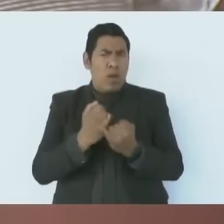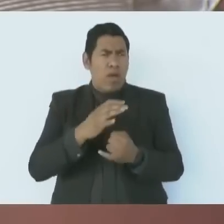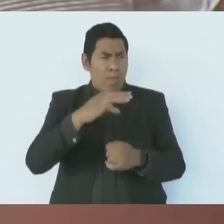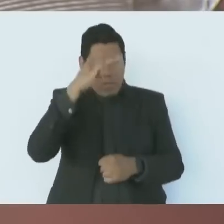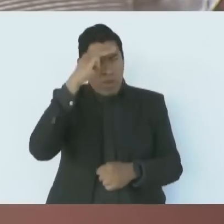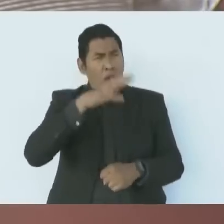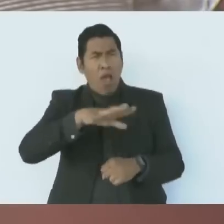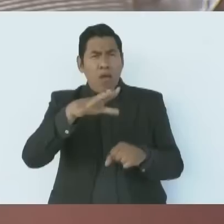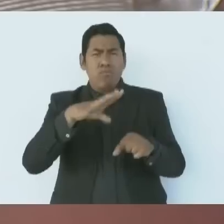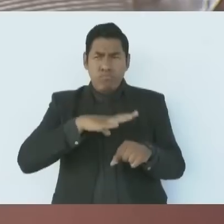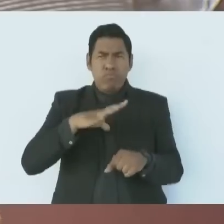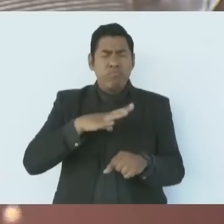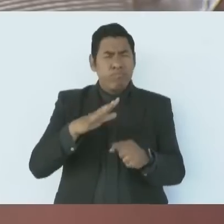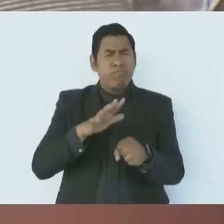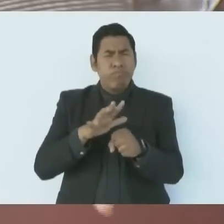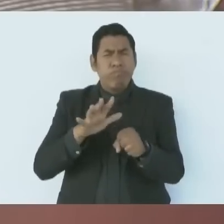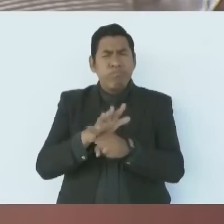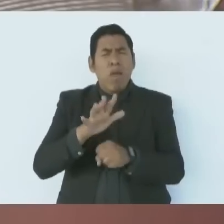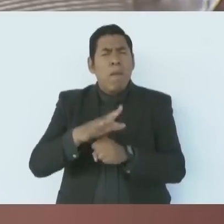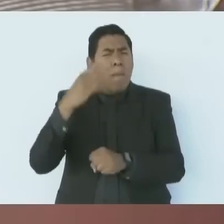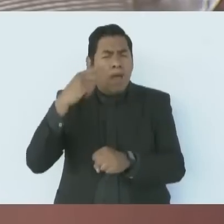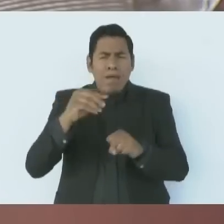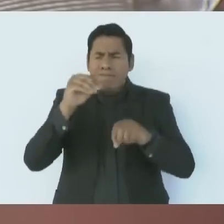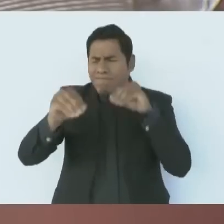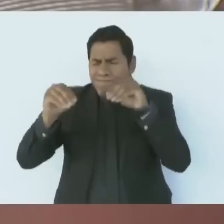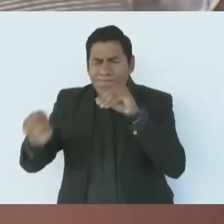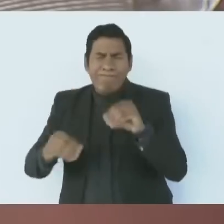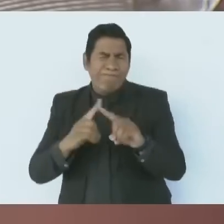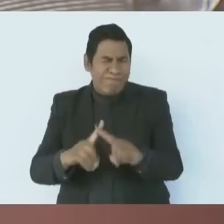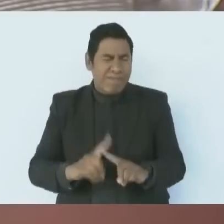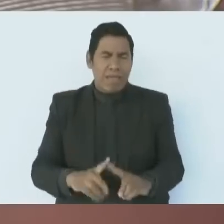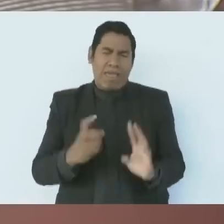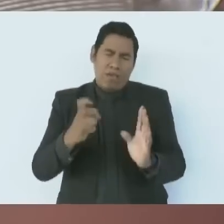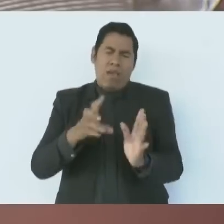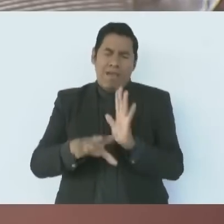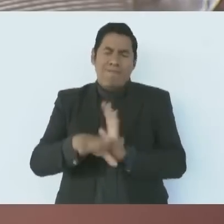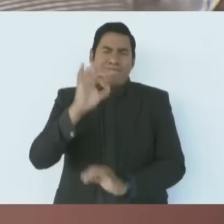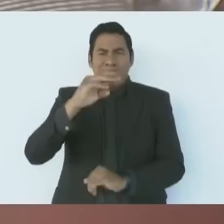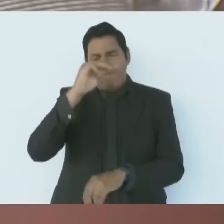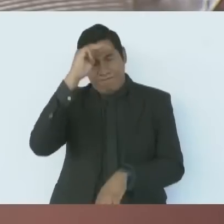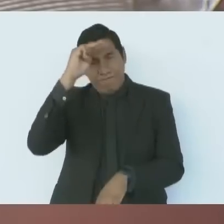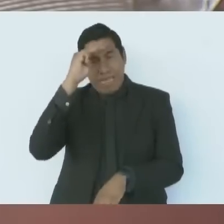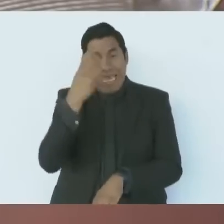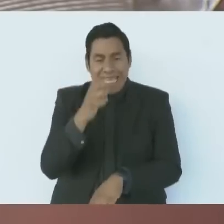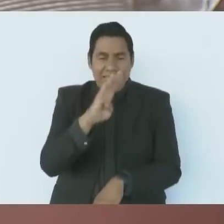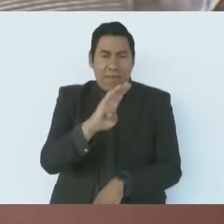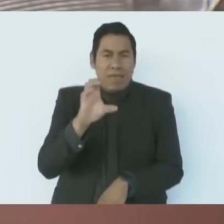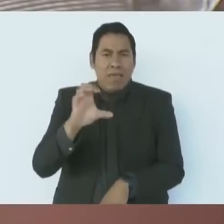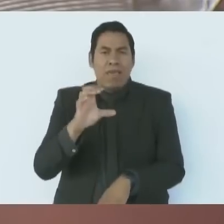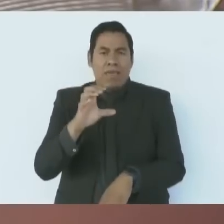empezáramos con este programa por eso para Mexicali y para sus habitantes que padecen